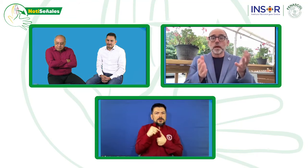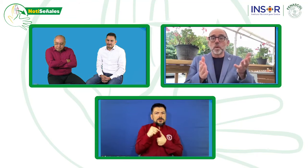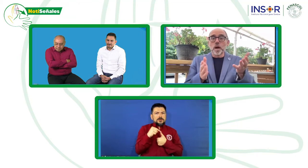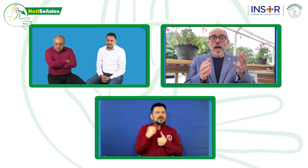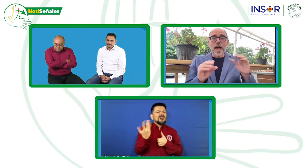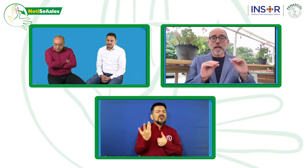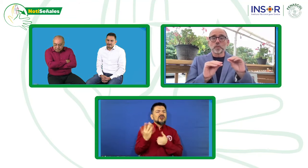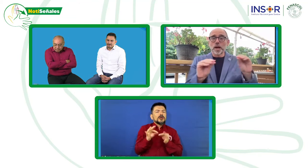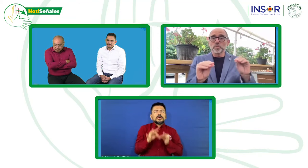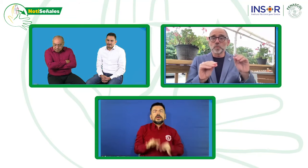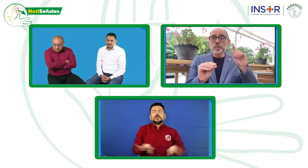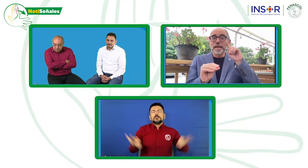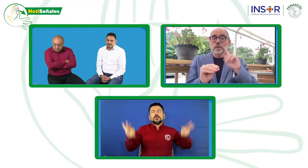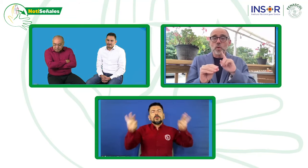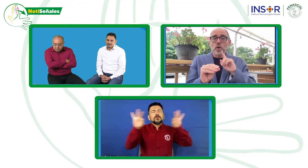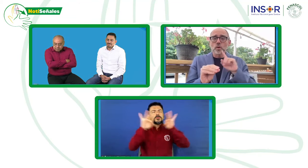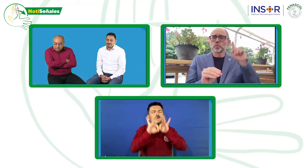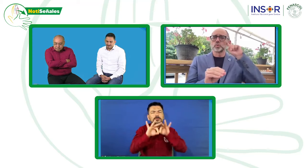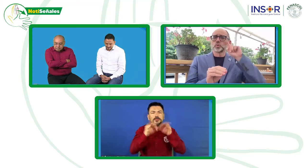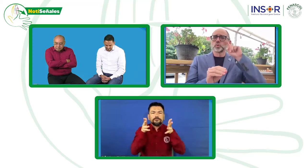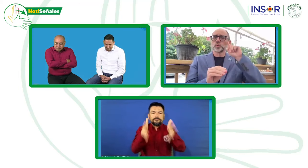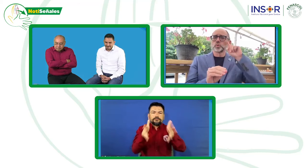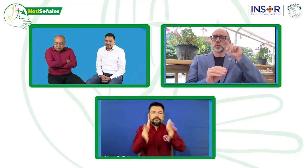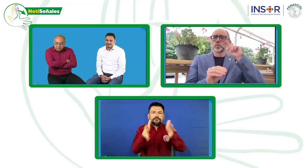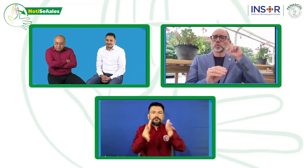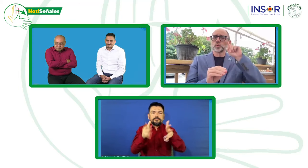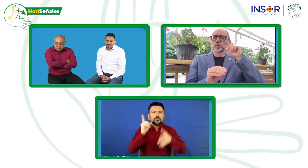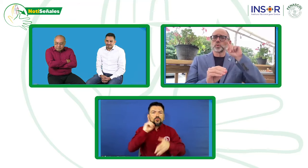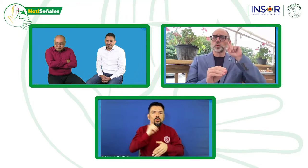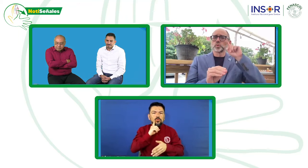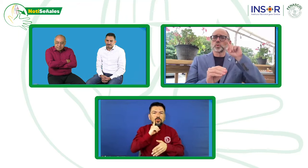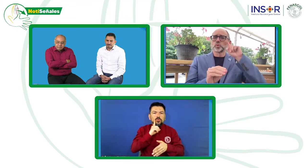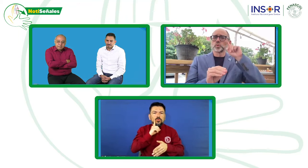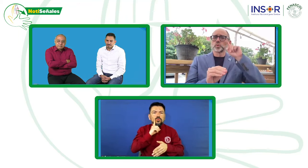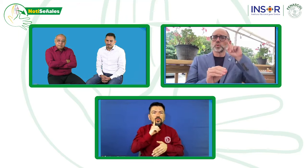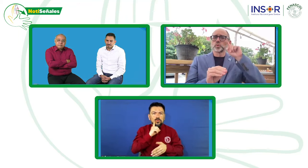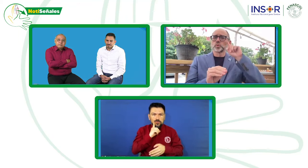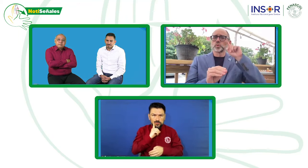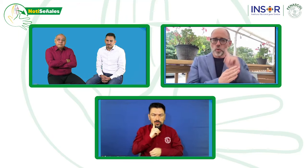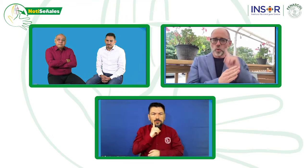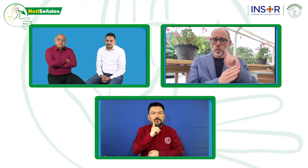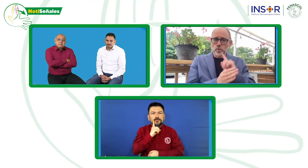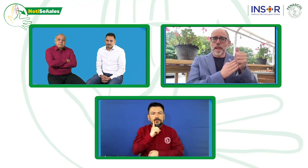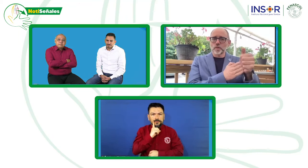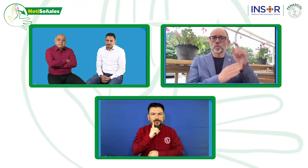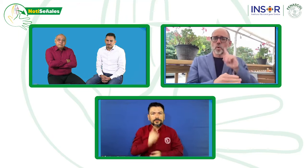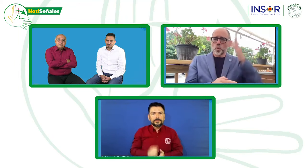del Instituto Nacional Para Sordos, me produce muchos pensamientos, pensar en la